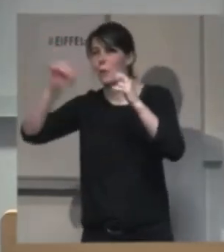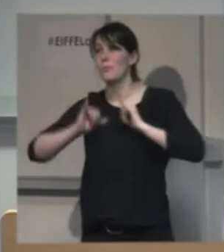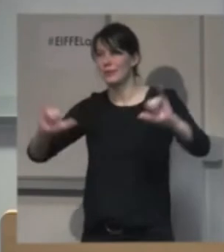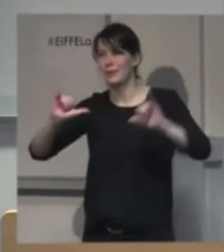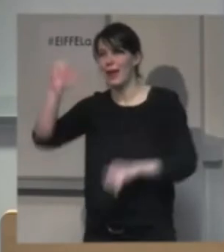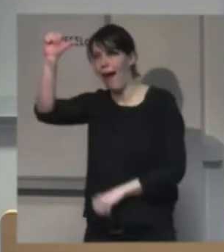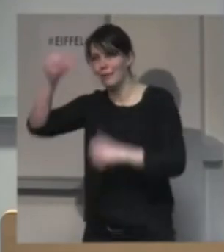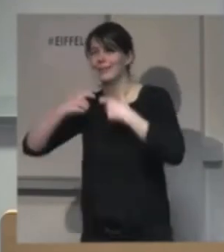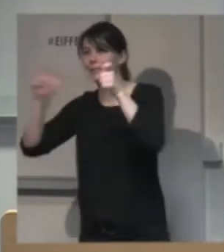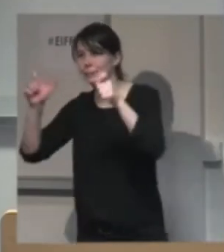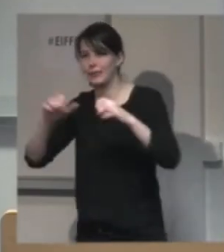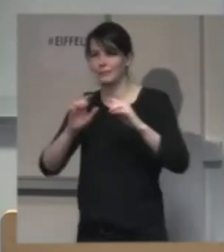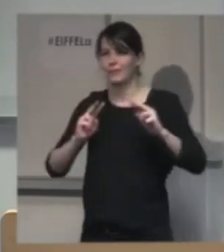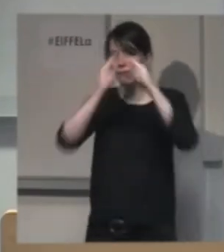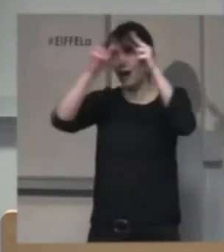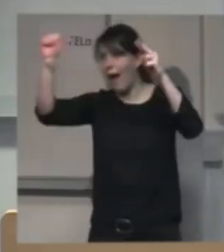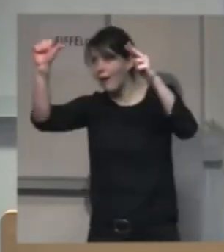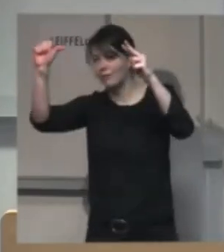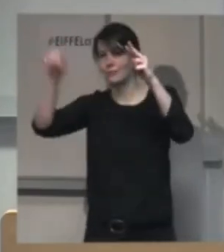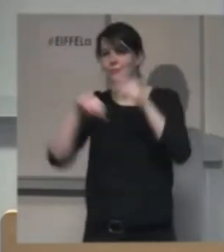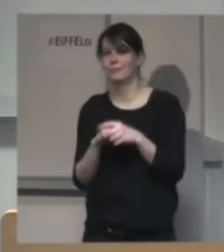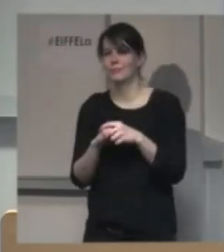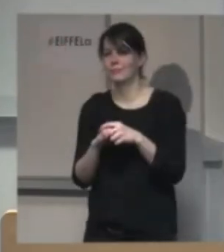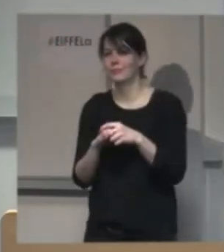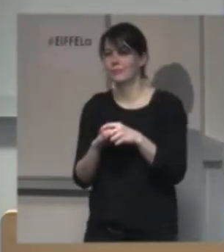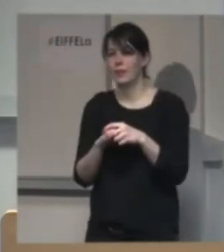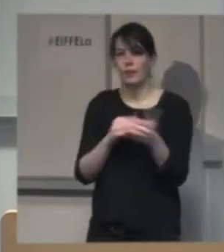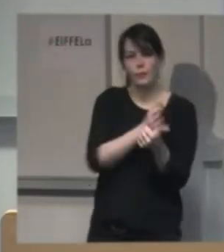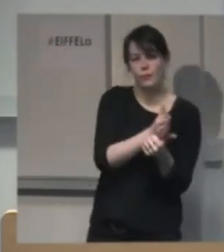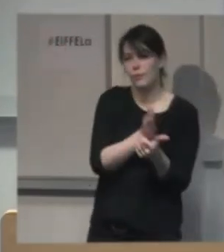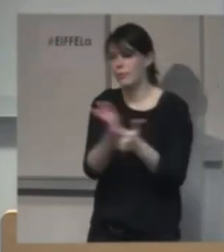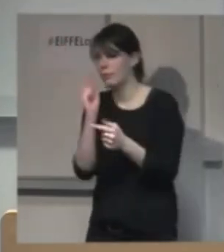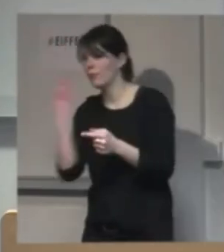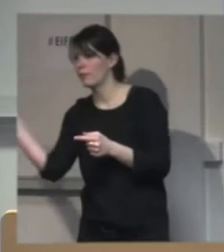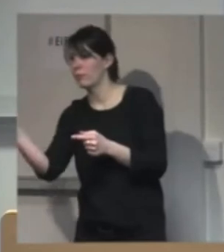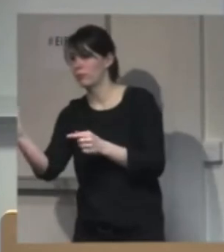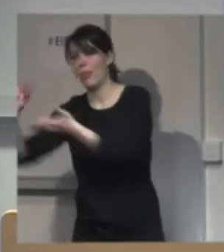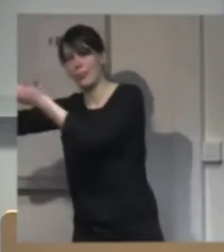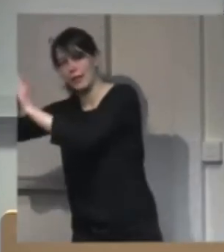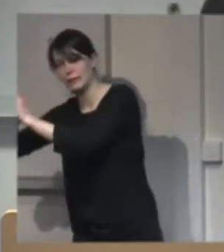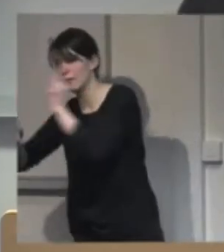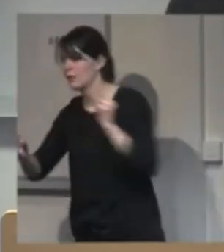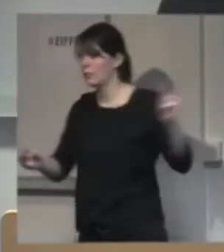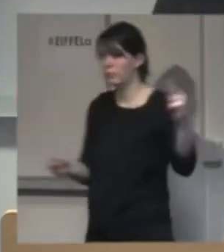il y a deux aspects comme le disait Catherine. Il y a l'aspect accessibilité technique et l'aspect